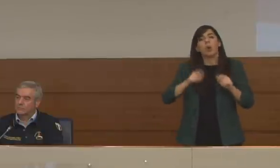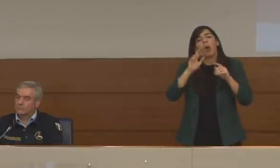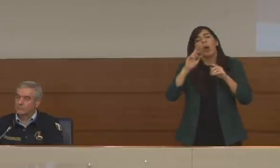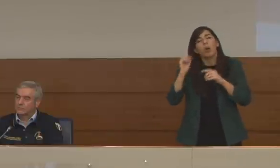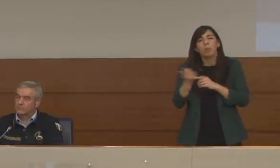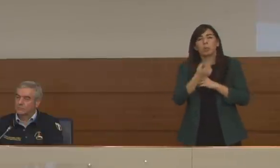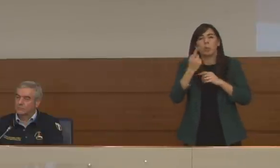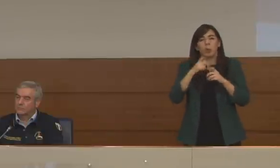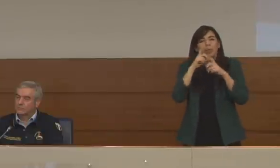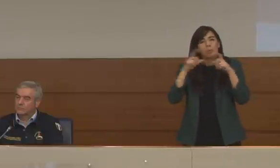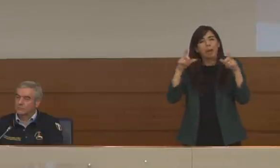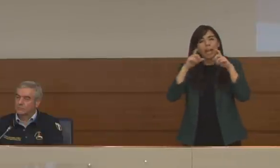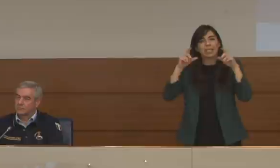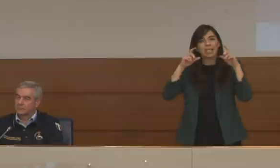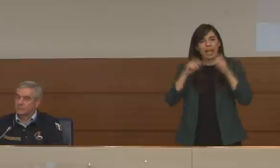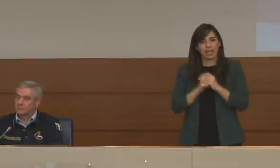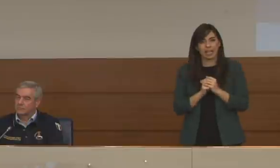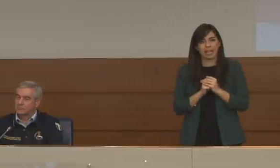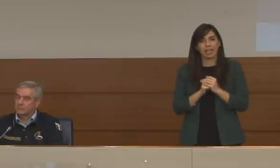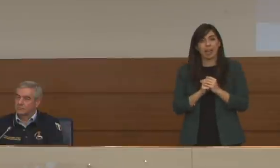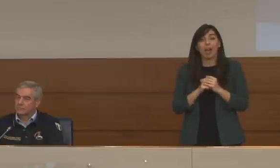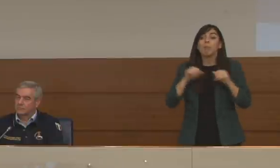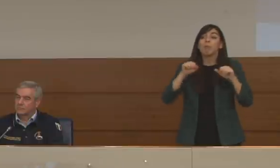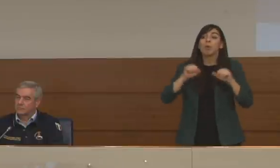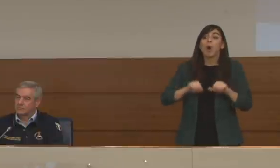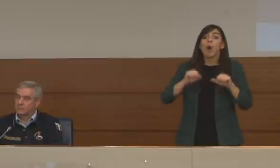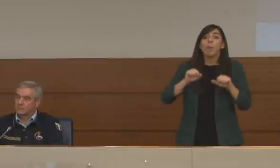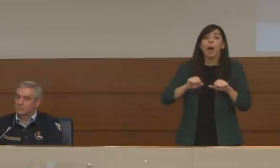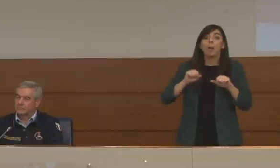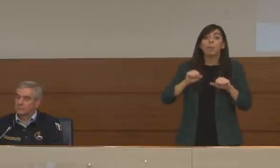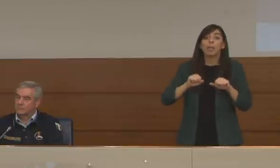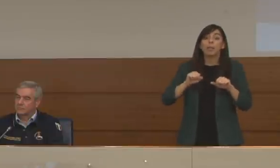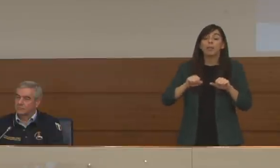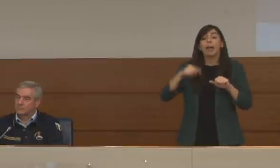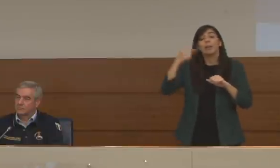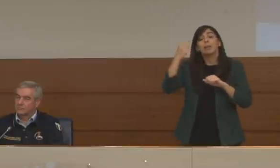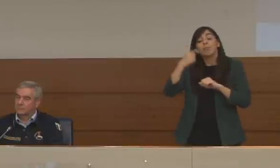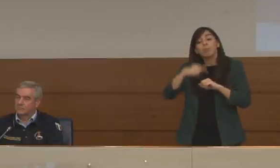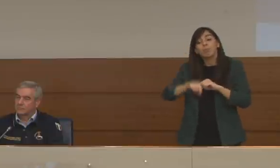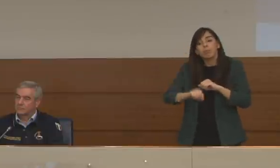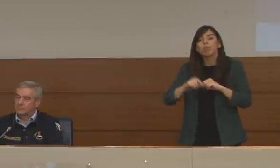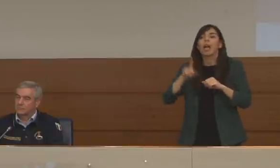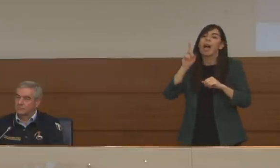probabilmente sarà correlato anche a una maggiore sensibilità delle persone.